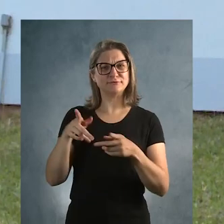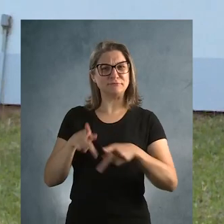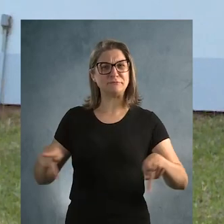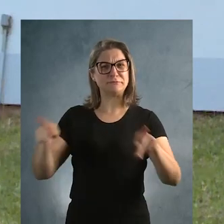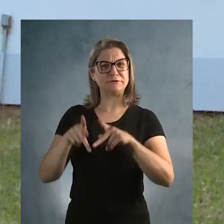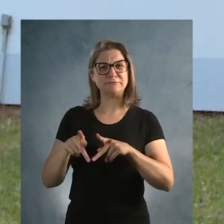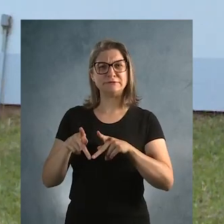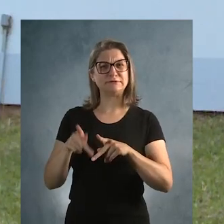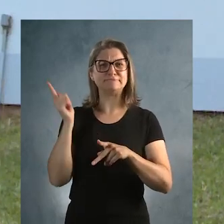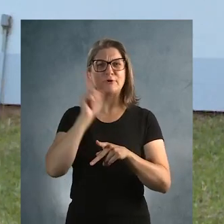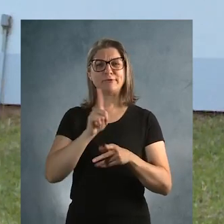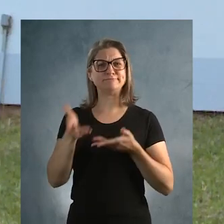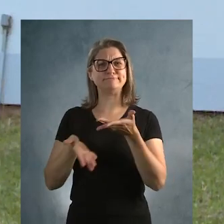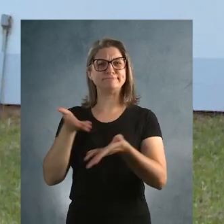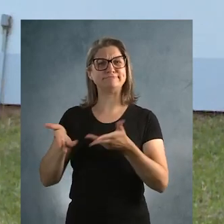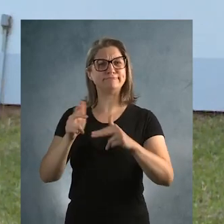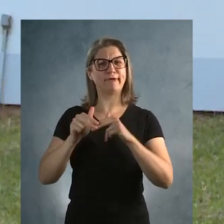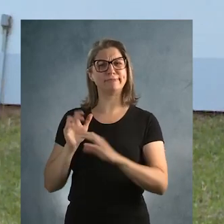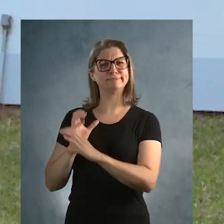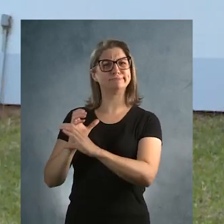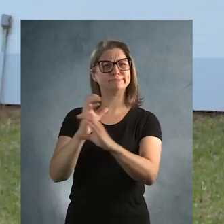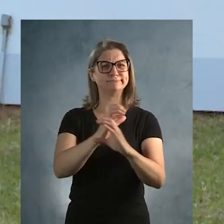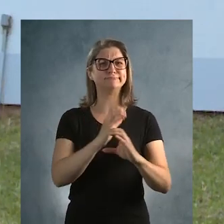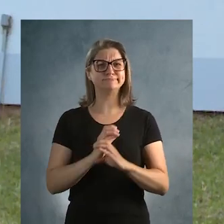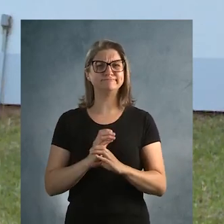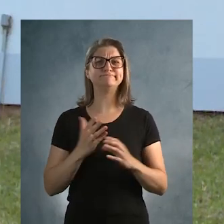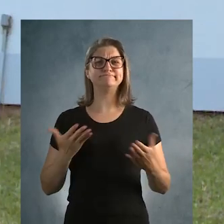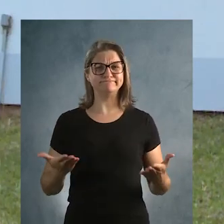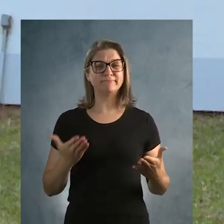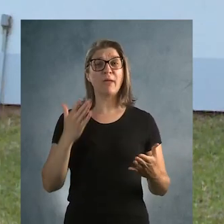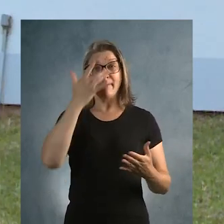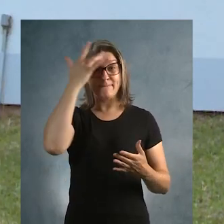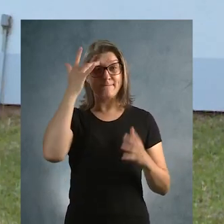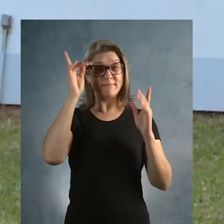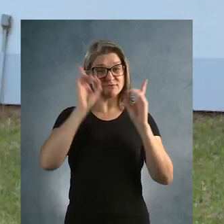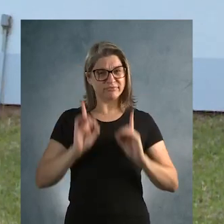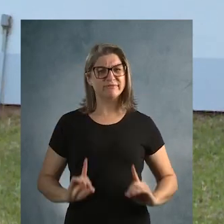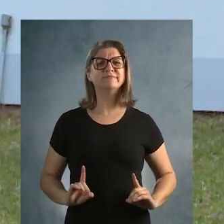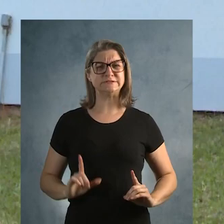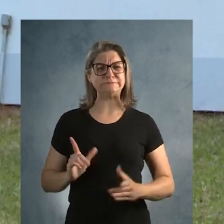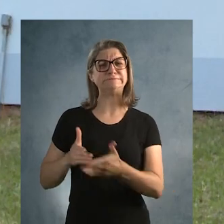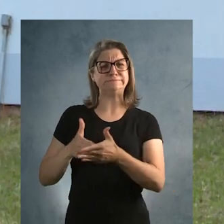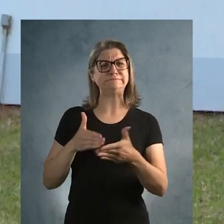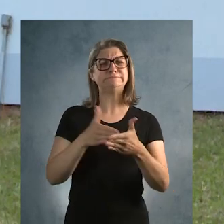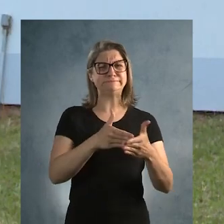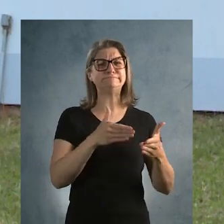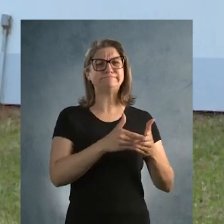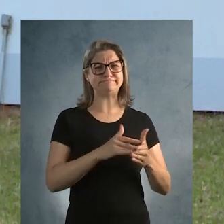e não ter atendimento pleno por conta da comunicação? Barreiras como essa são comuns na vida de pessoas com deficiência.